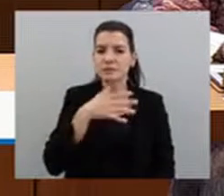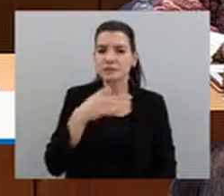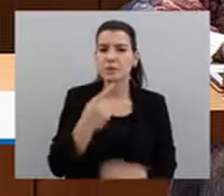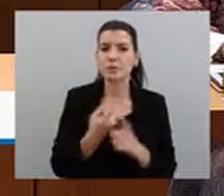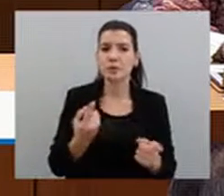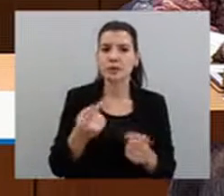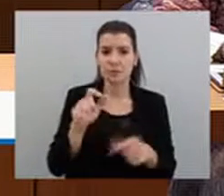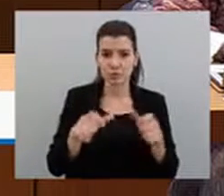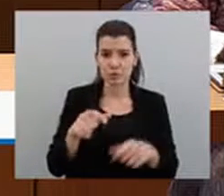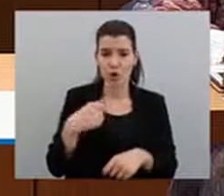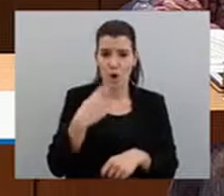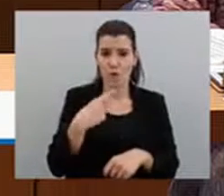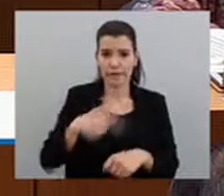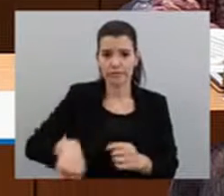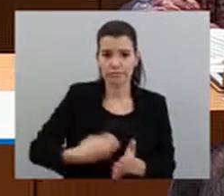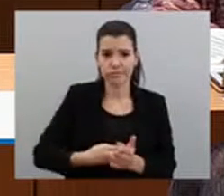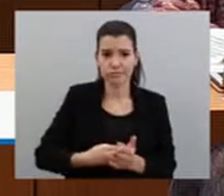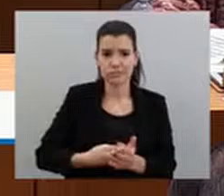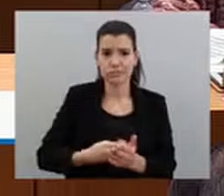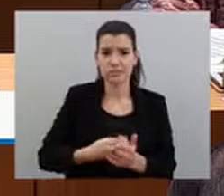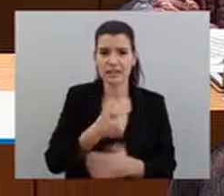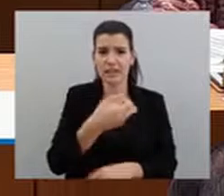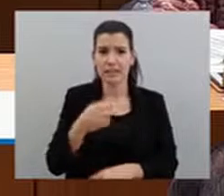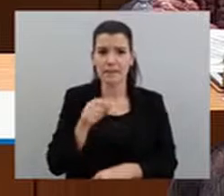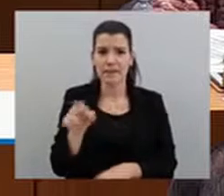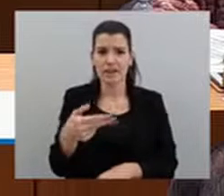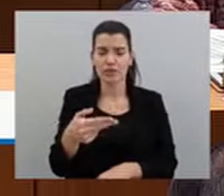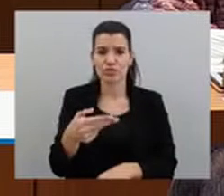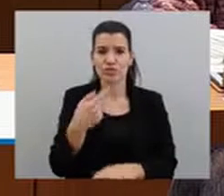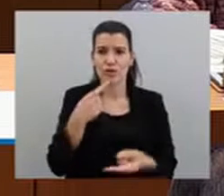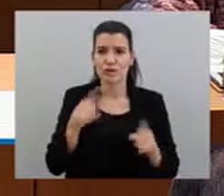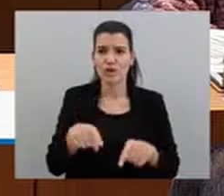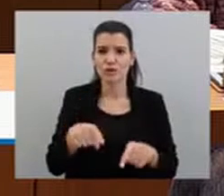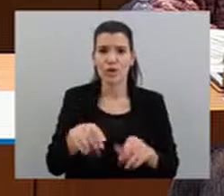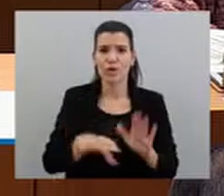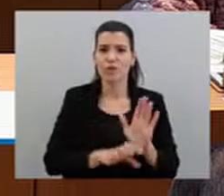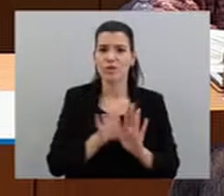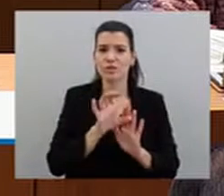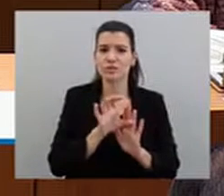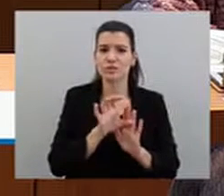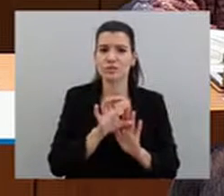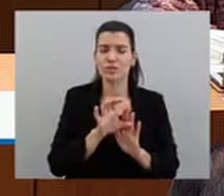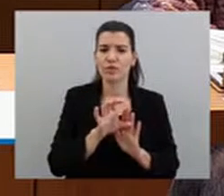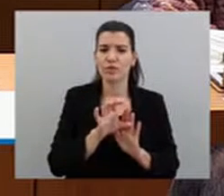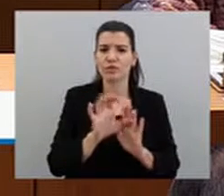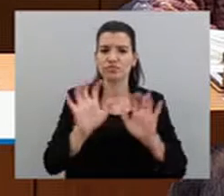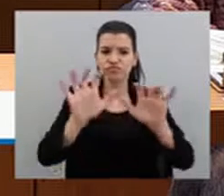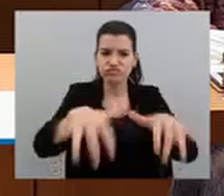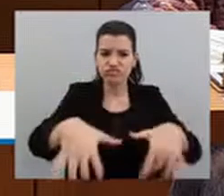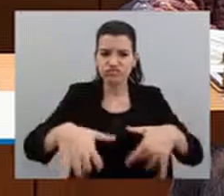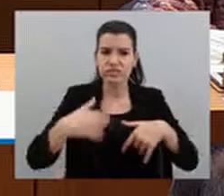meio milhão de euros para restituição das condições prévias ao aterro